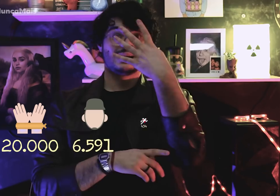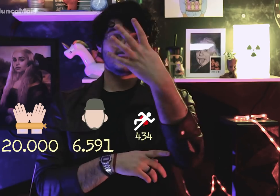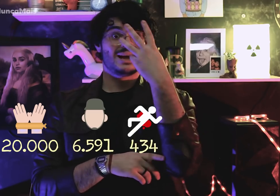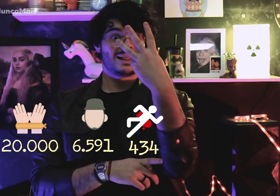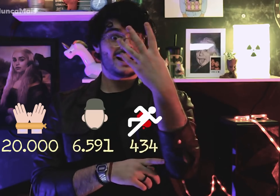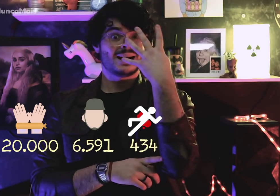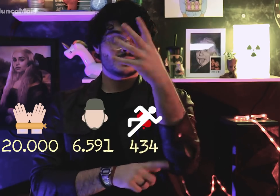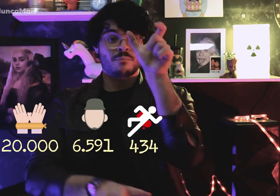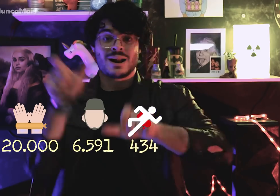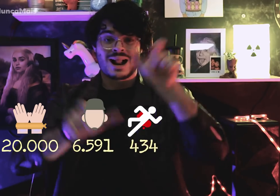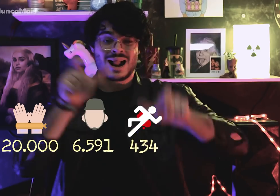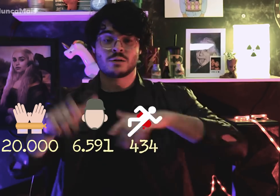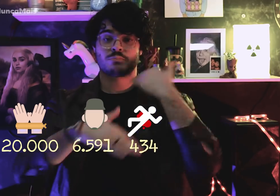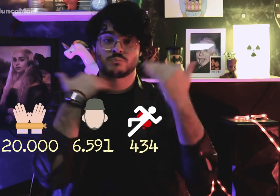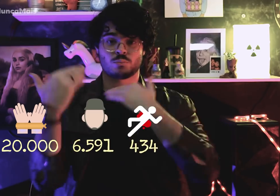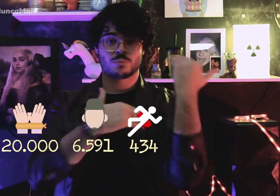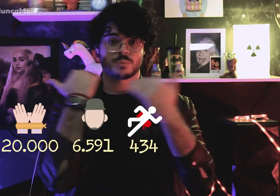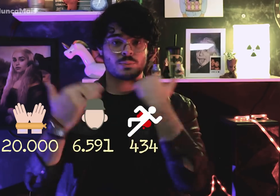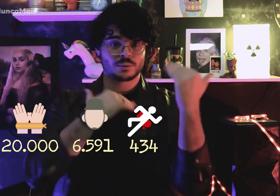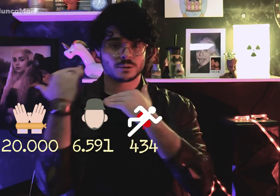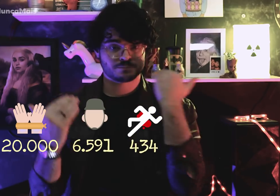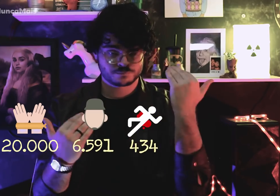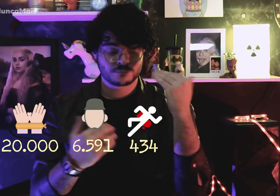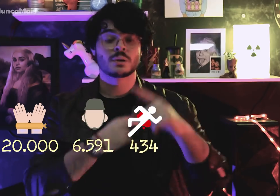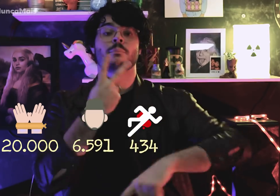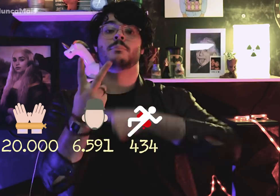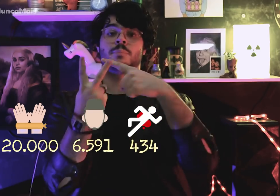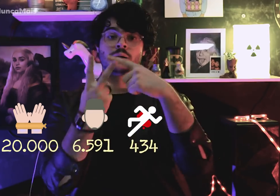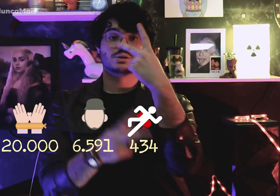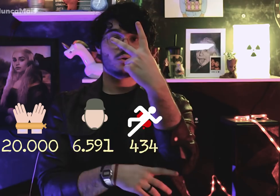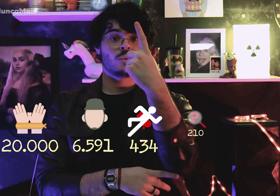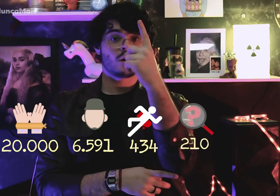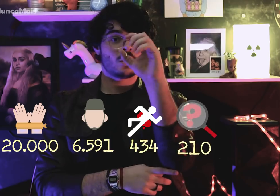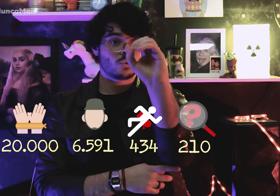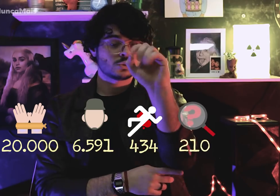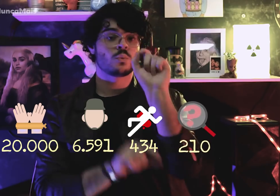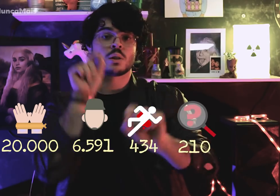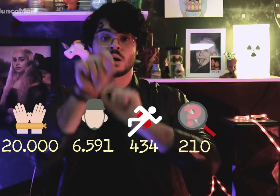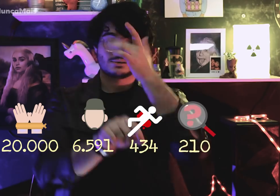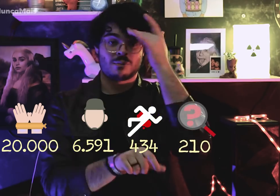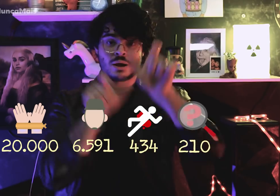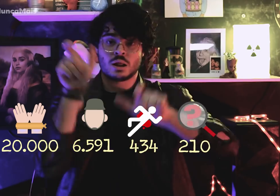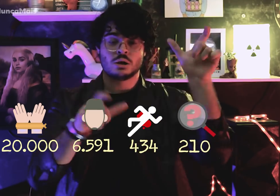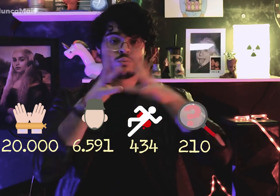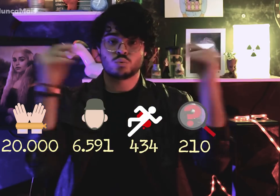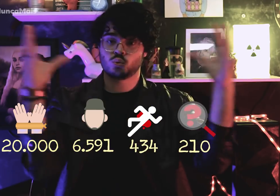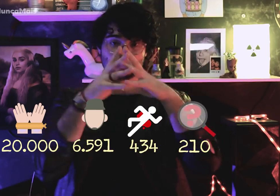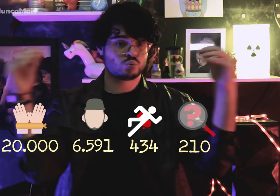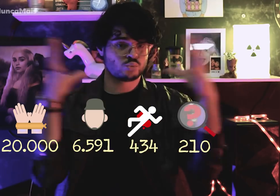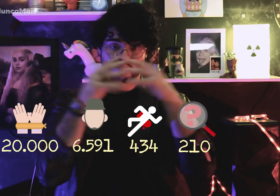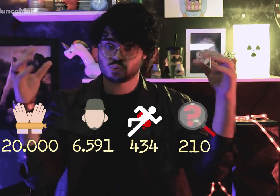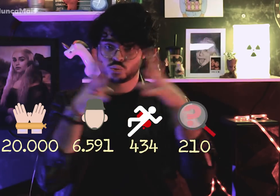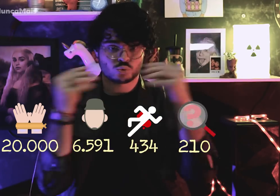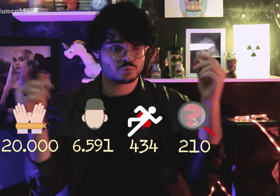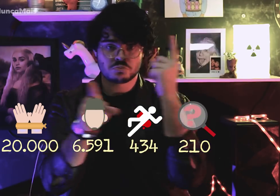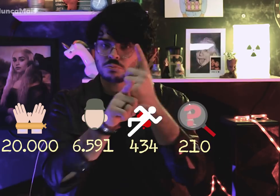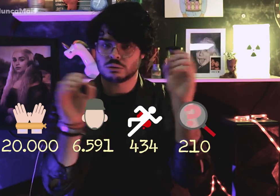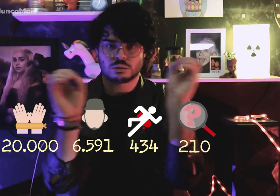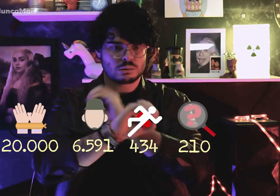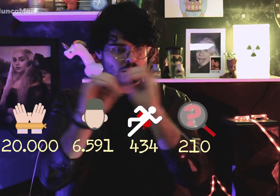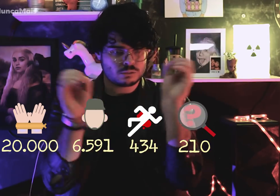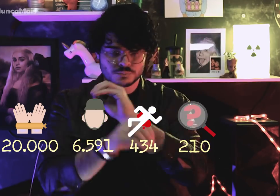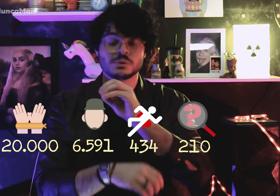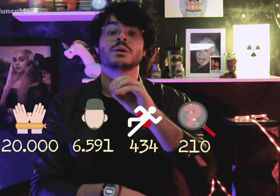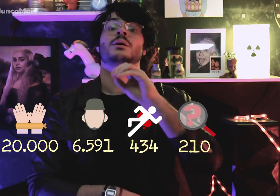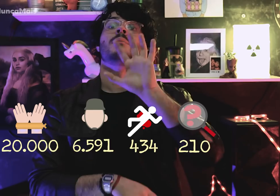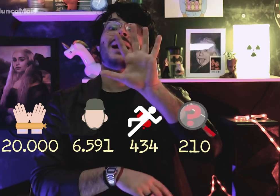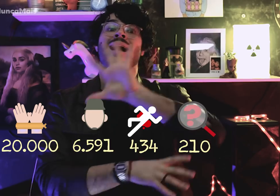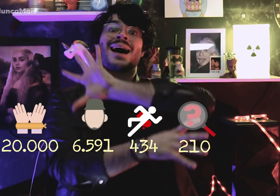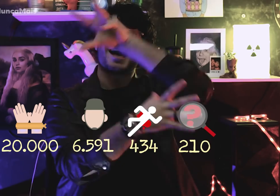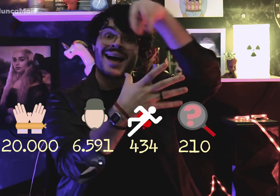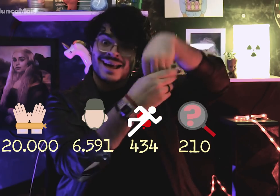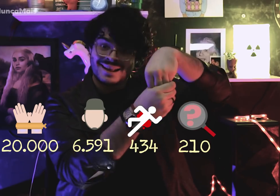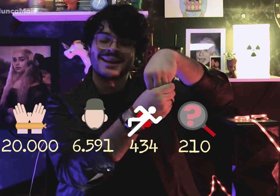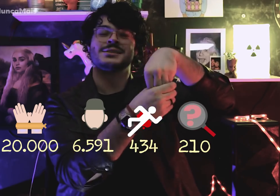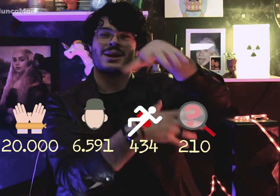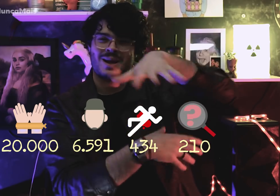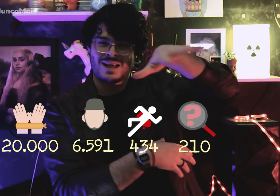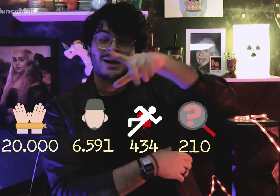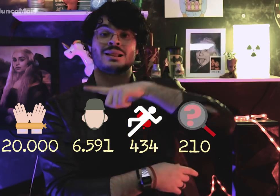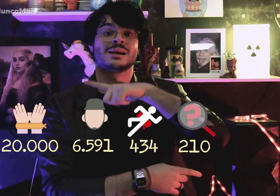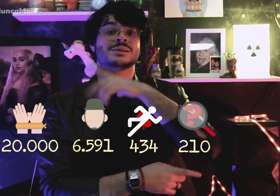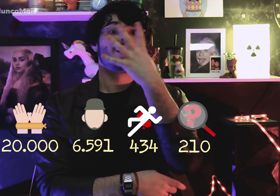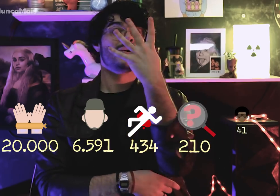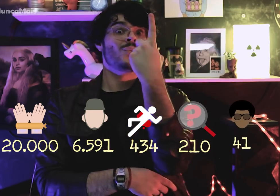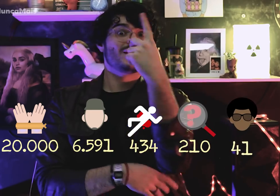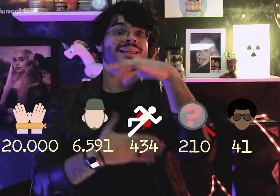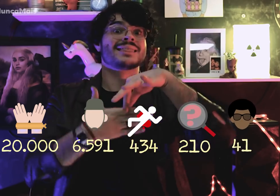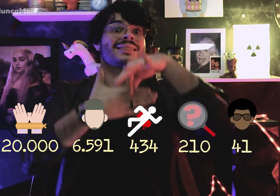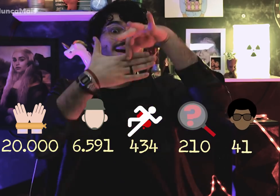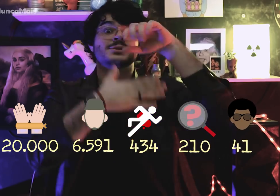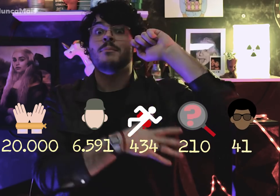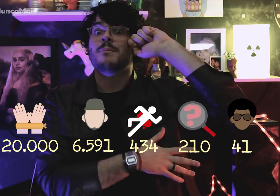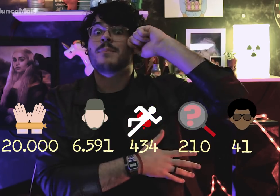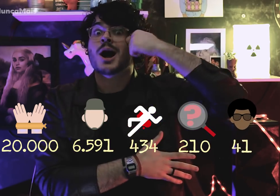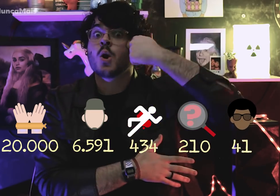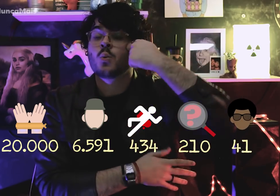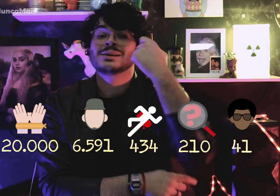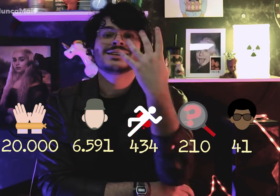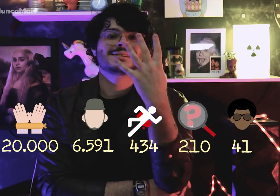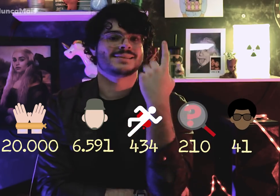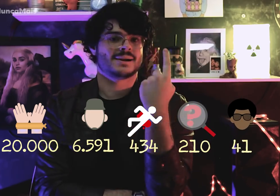434 assassinatos e 210 desaparecimentos, uma destas listas aponta 41 líderes negros.